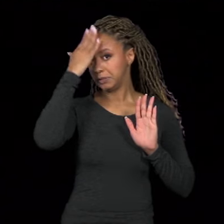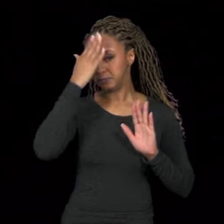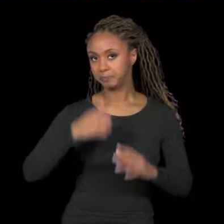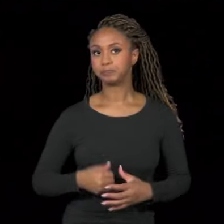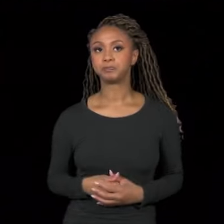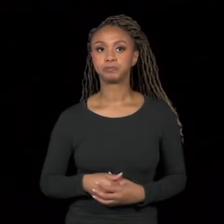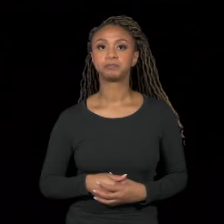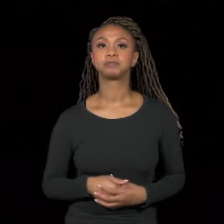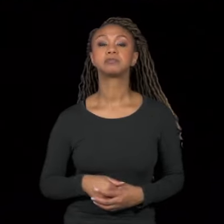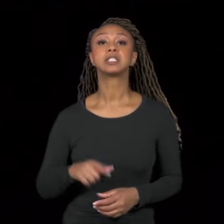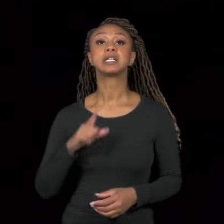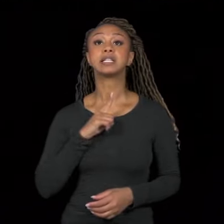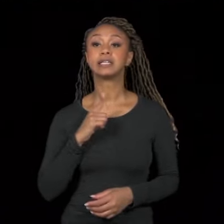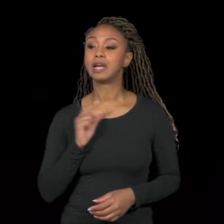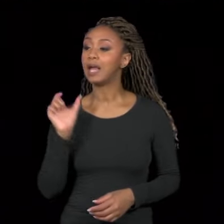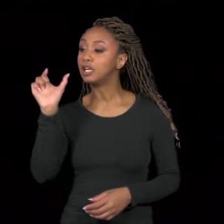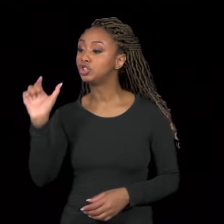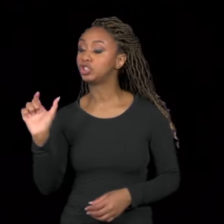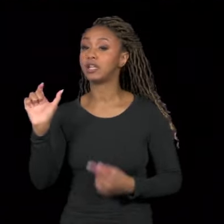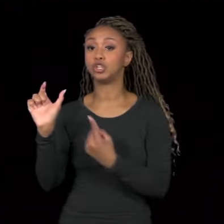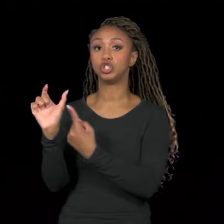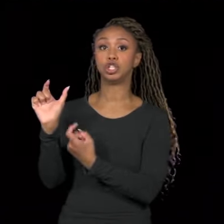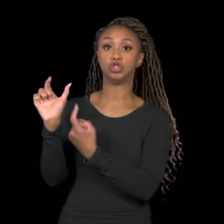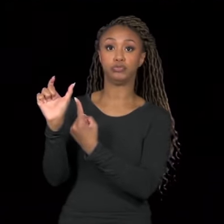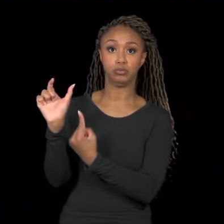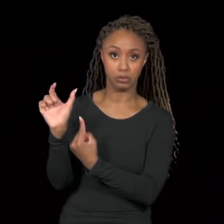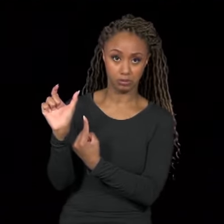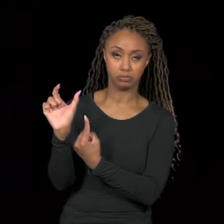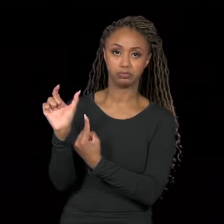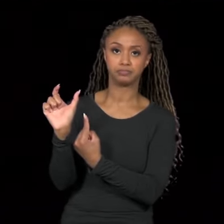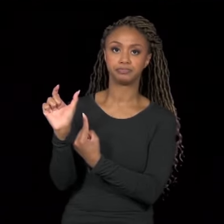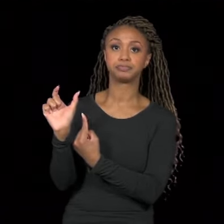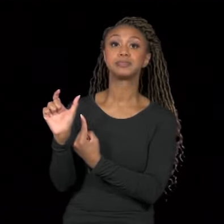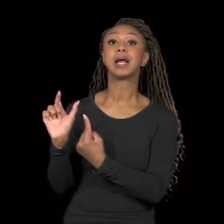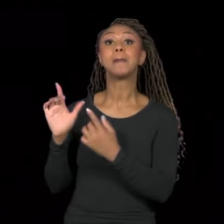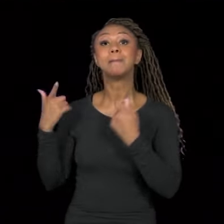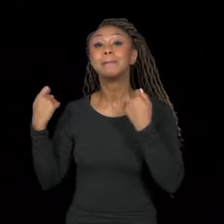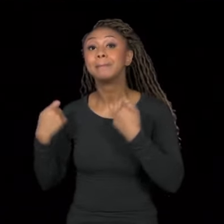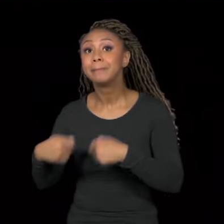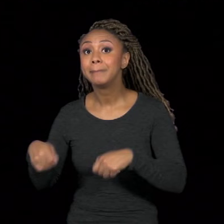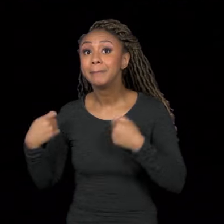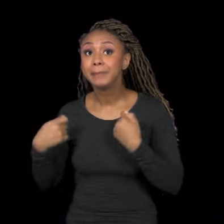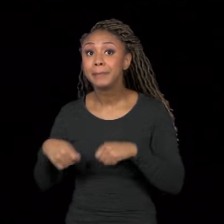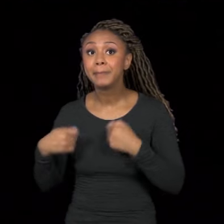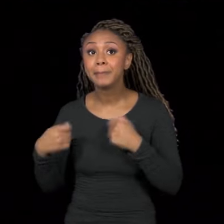INDIVIDUAL PRECISA, NECESSARIAMENTE, ESTAR ASSOCIADA A OUTRA ENTIDADE INDIVIDUAL VIA UM